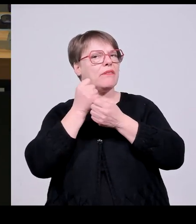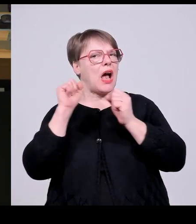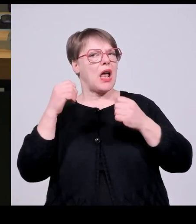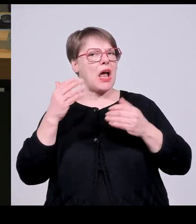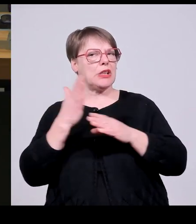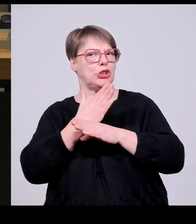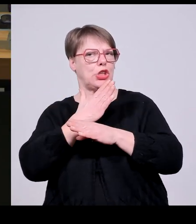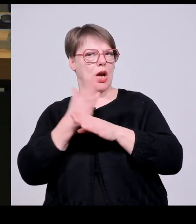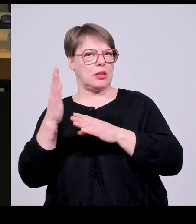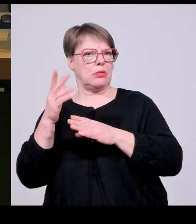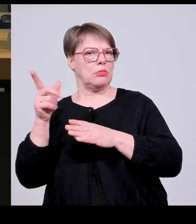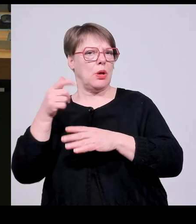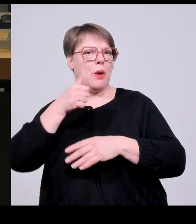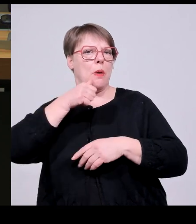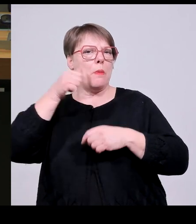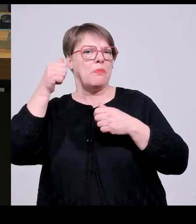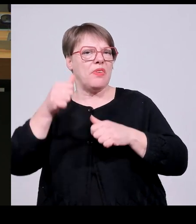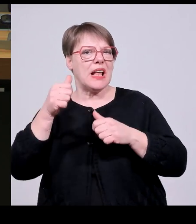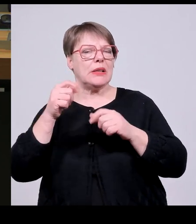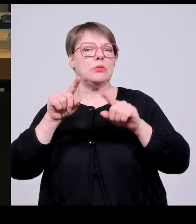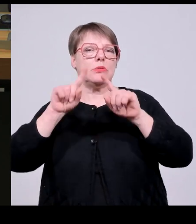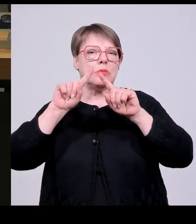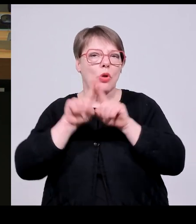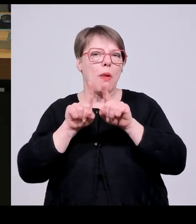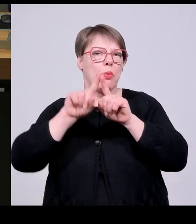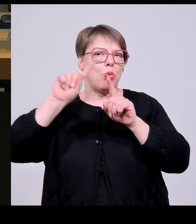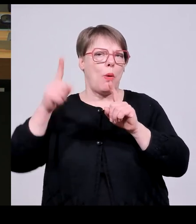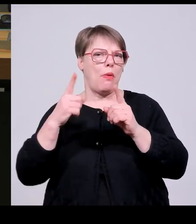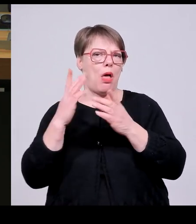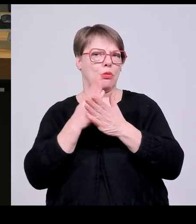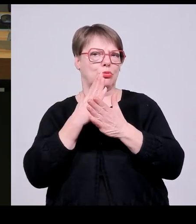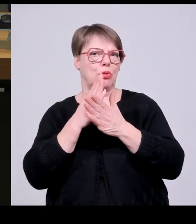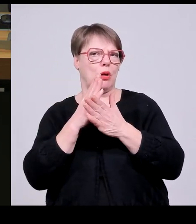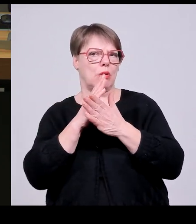die Geltung und Durchsetzung des Demokratieprinzip in Berlin zu gewährleisten.